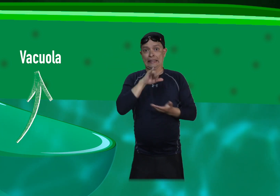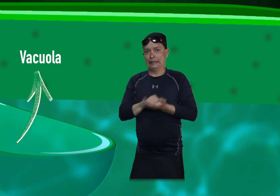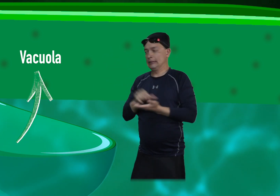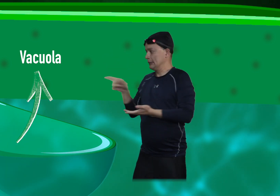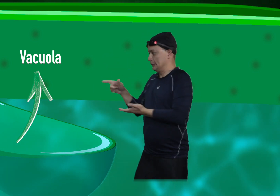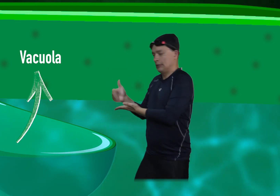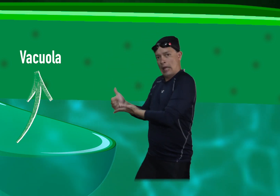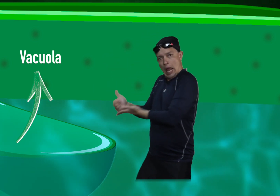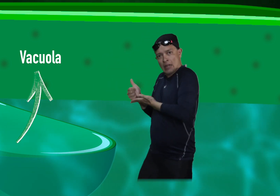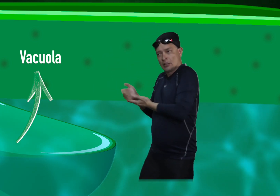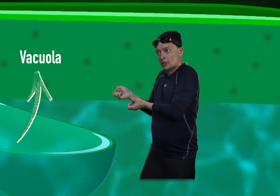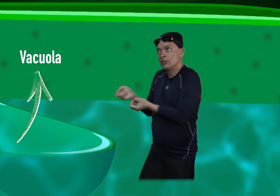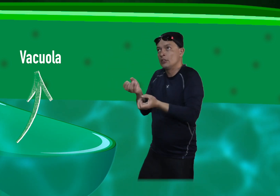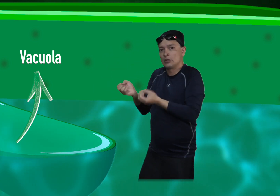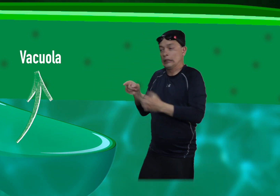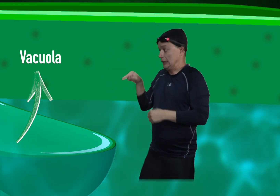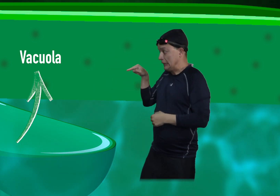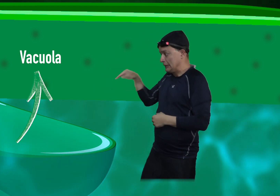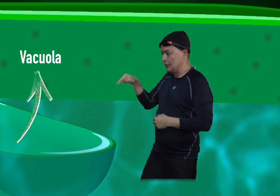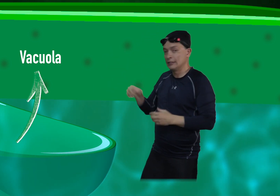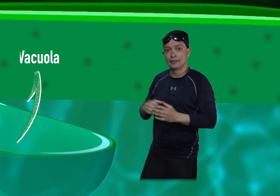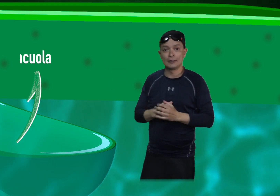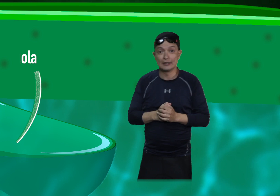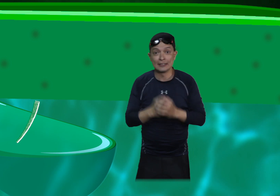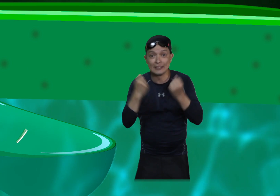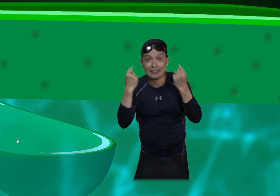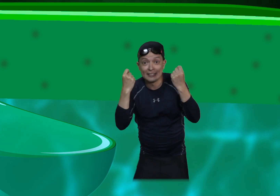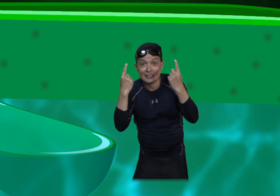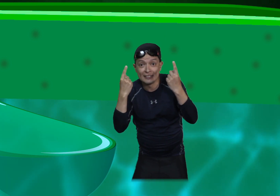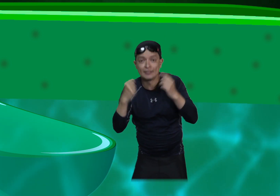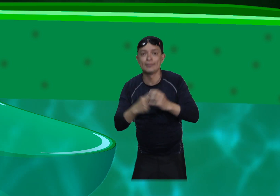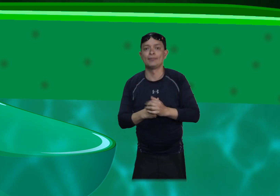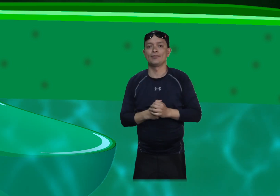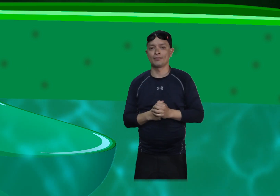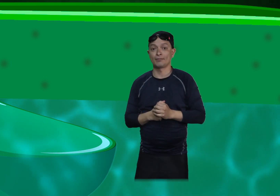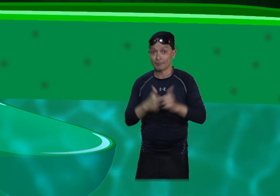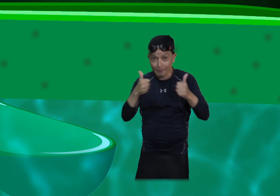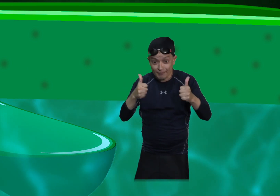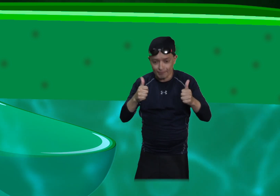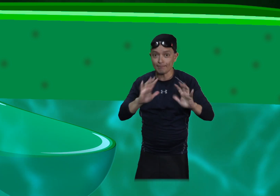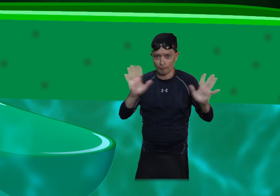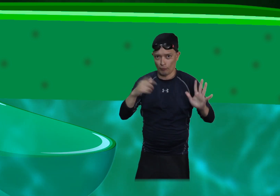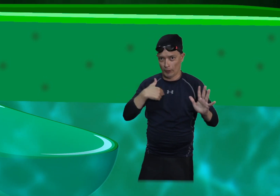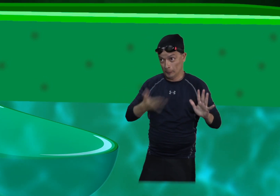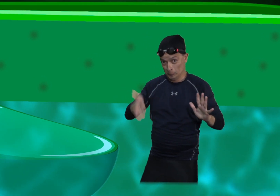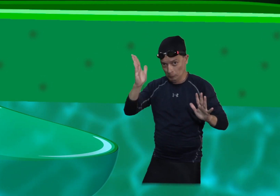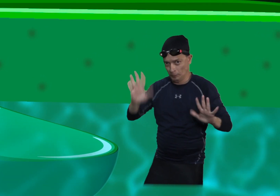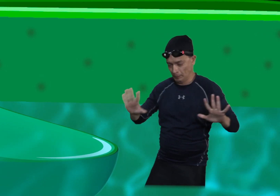Esa es la función de la vacuola. ¿Entendieron? Muy bien, continuemos.